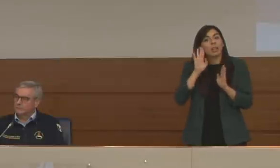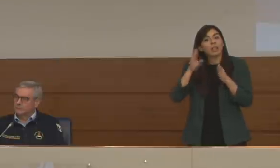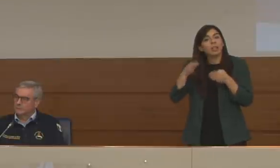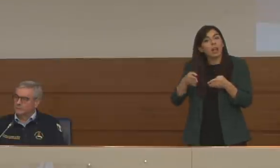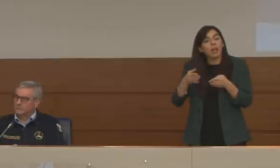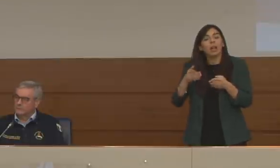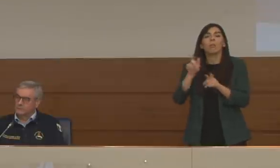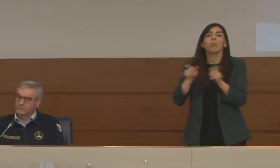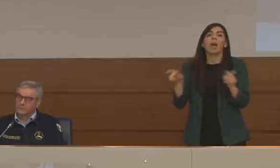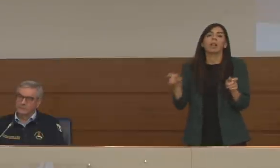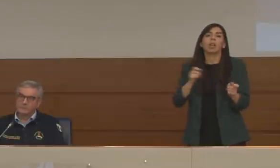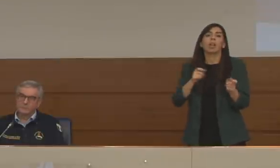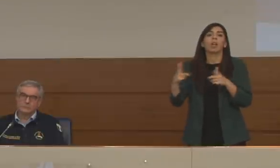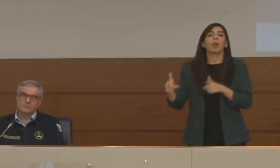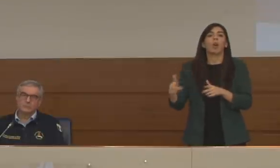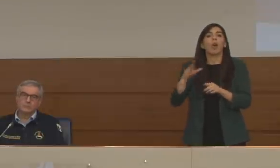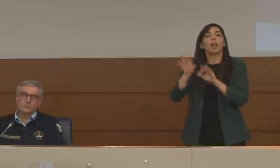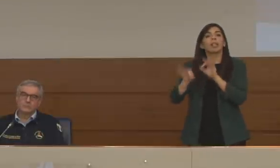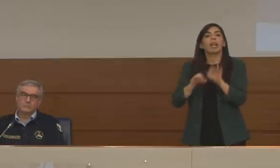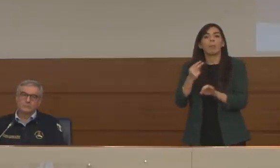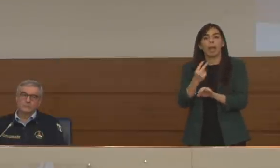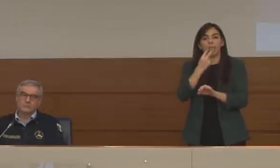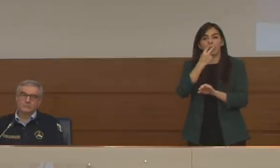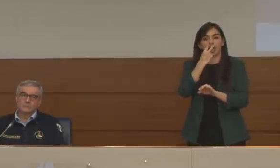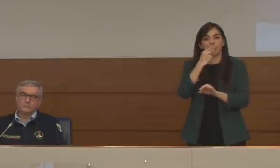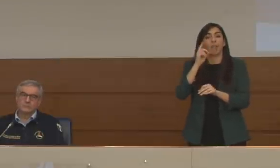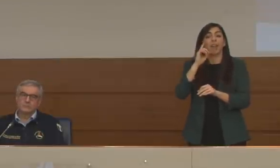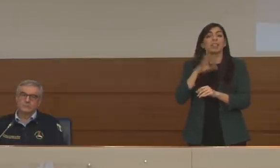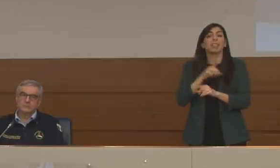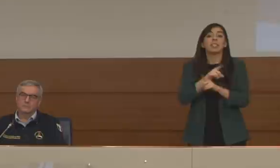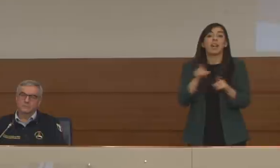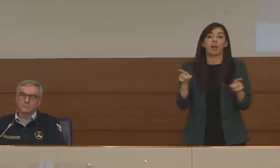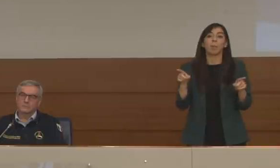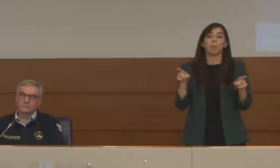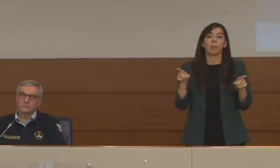Come sappiamo le terapie intensive hanno rappresentato un po'